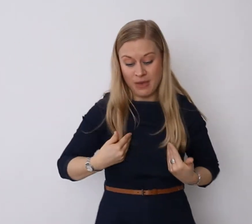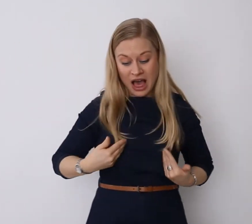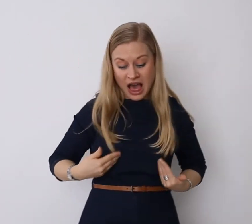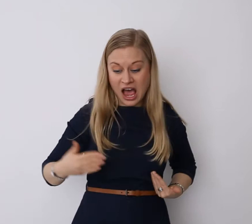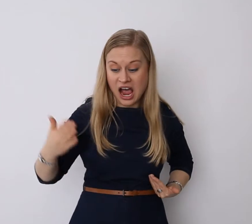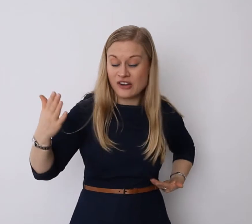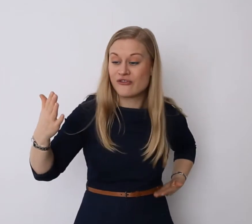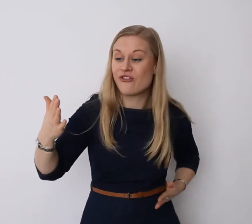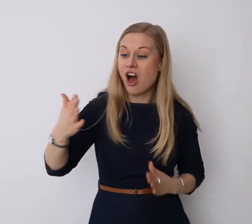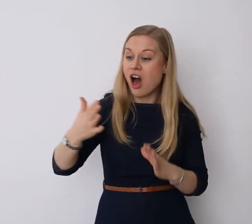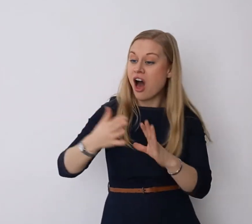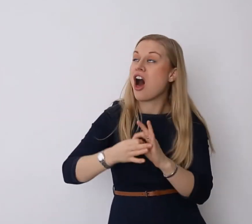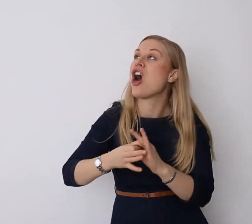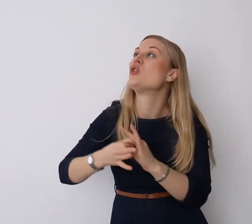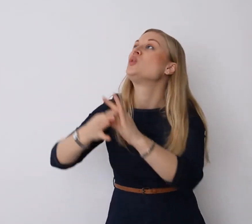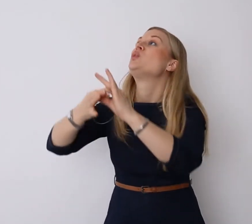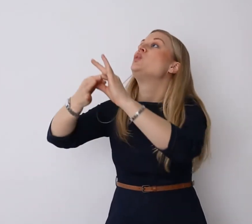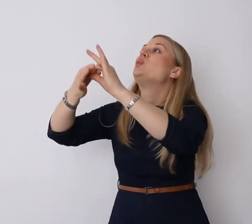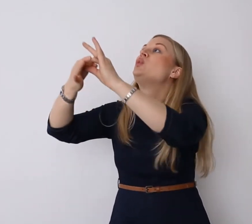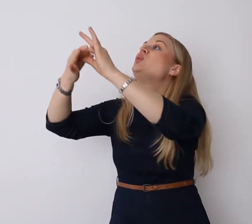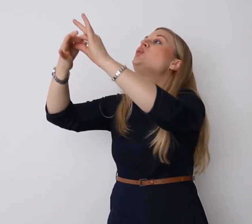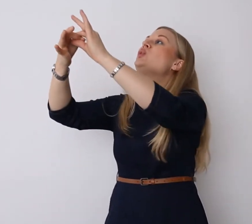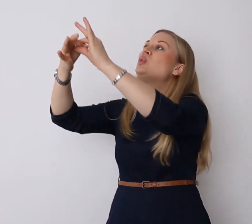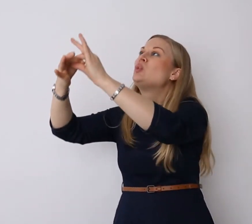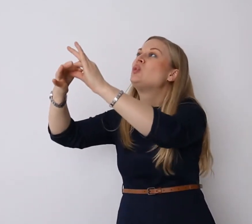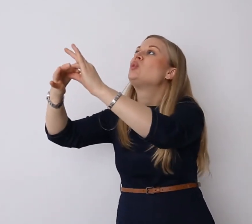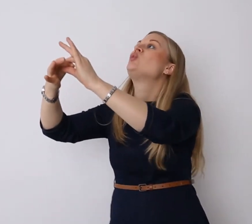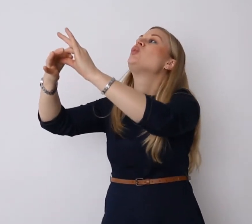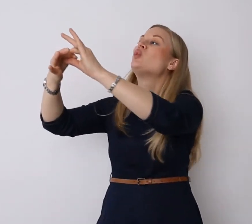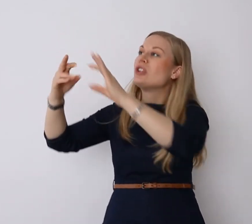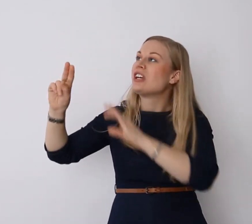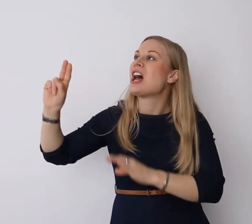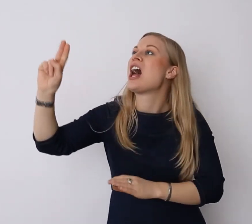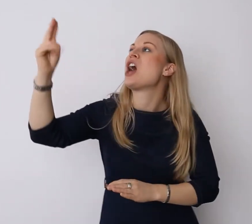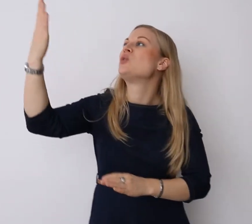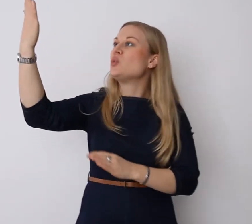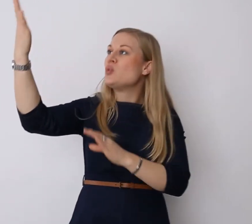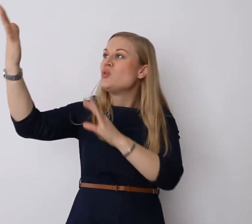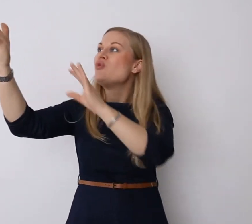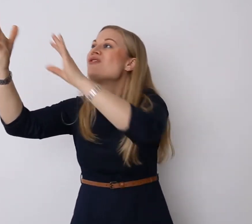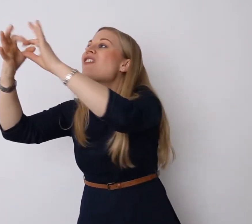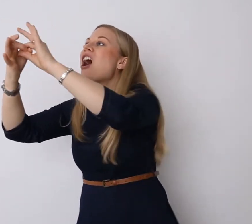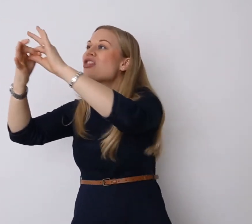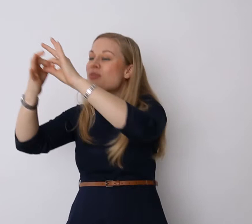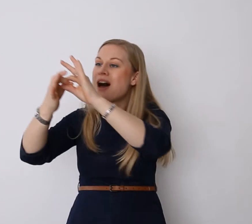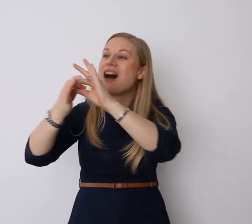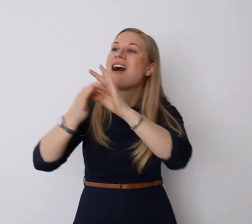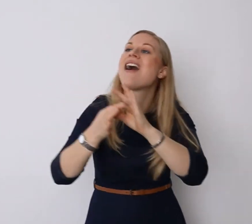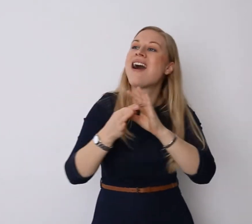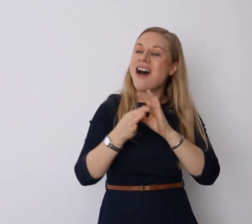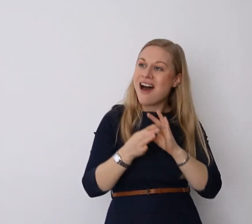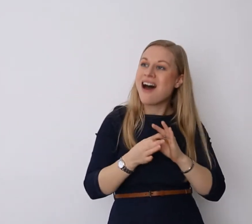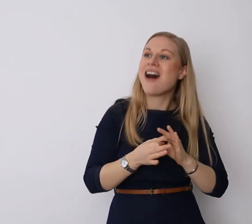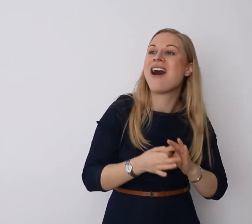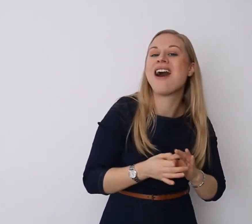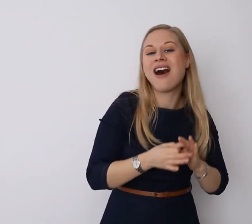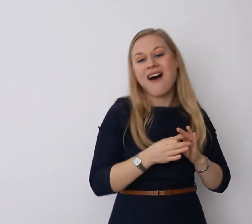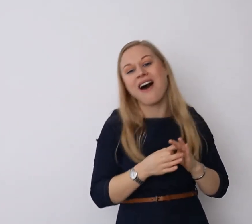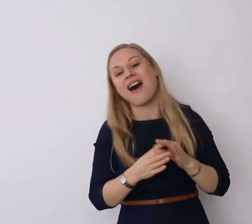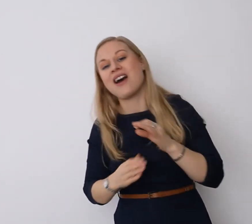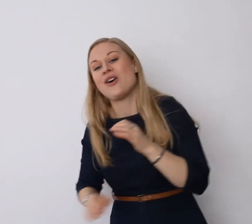Ik ben van U en U van mij.